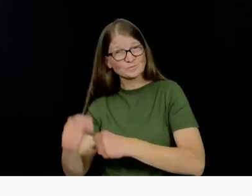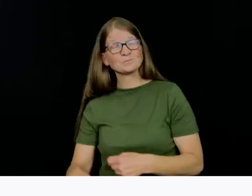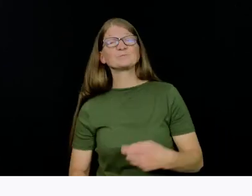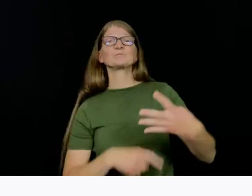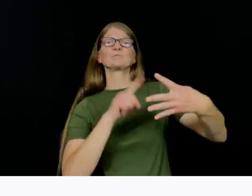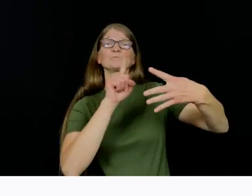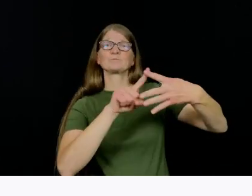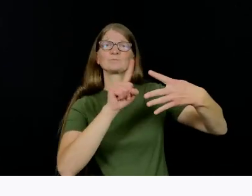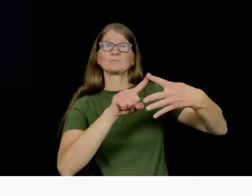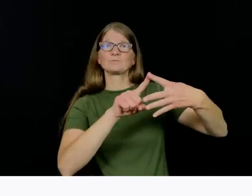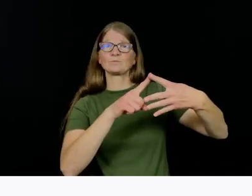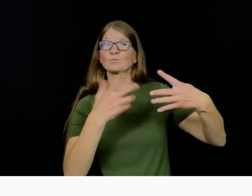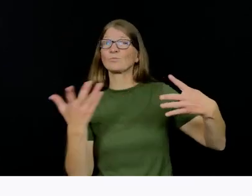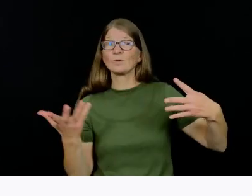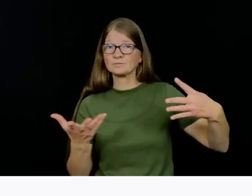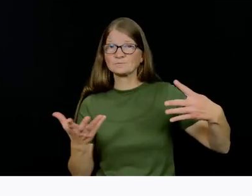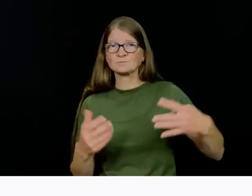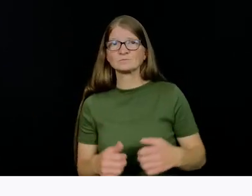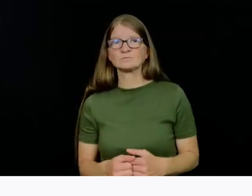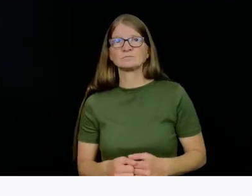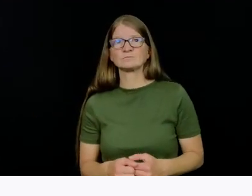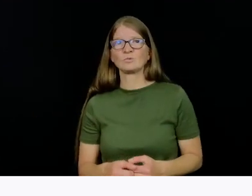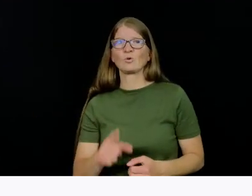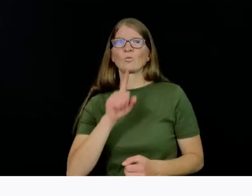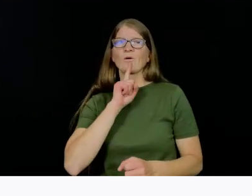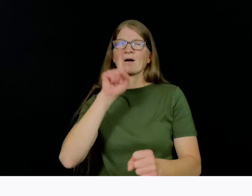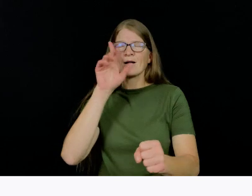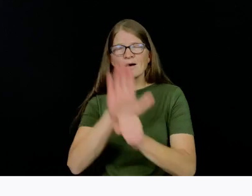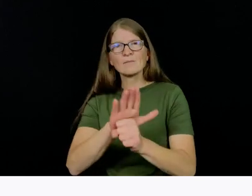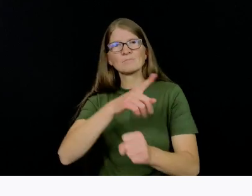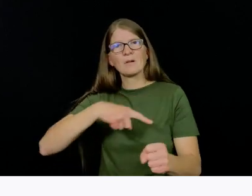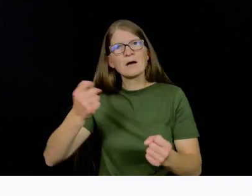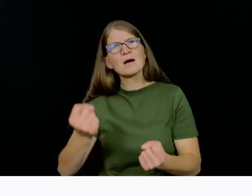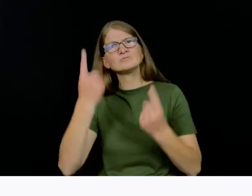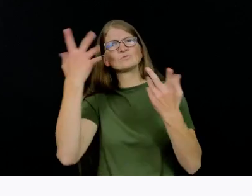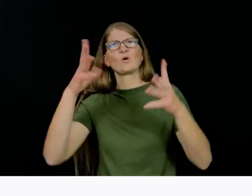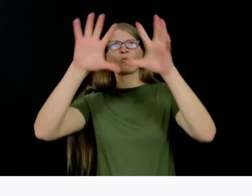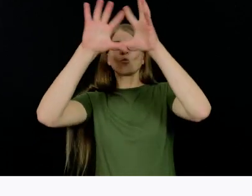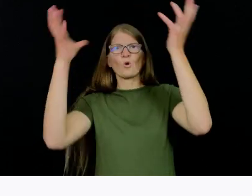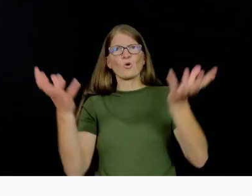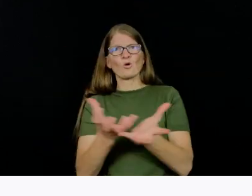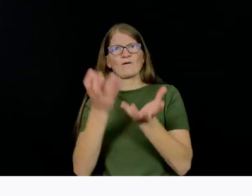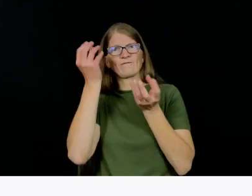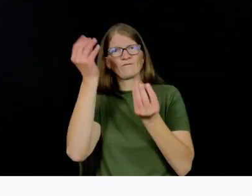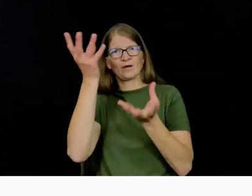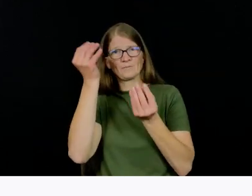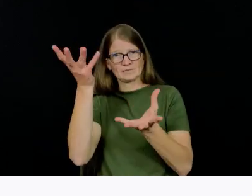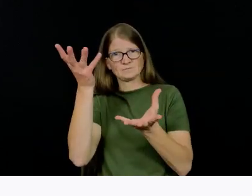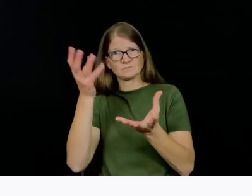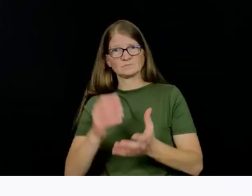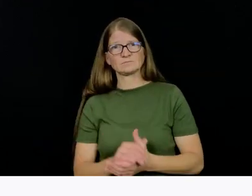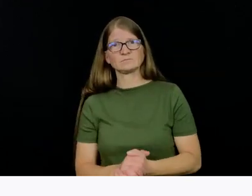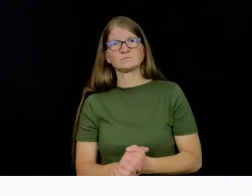لفهم جميع معلومات العالم بعمق قبل عقدين من الزمن، قمنا ببناء